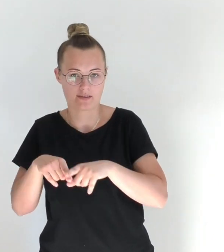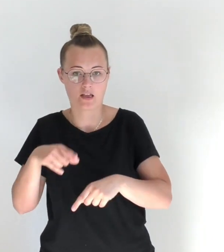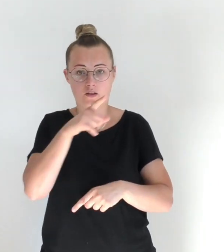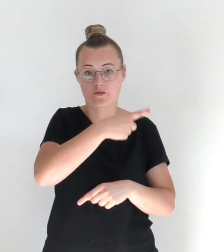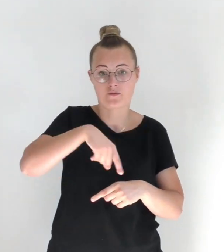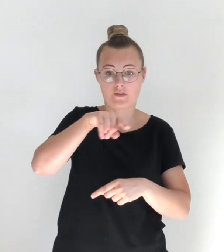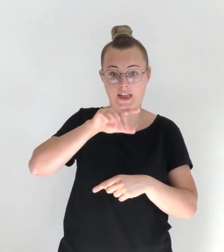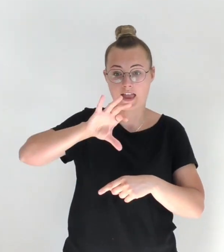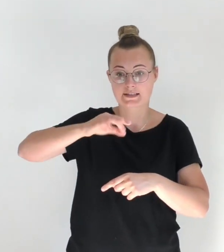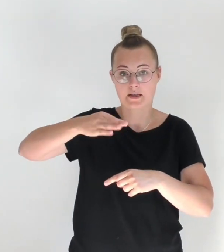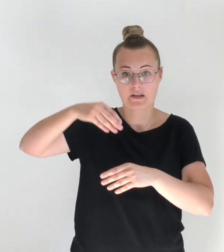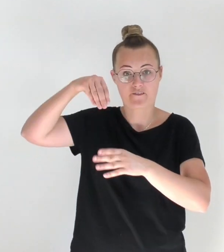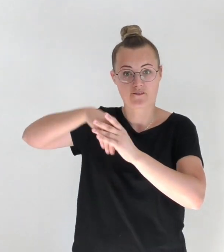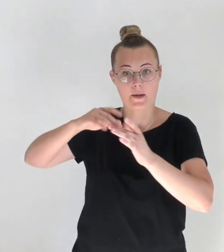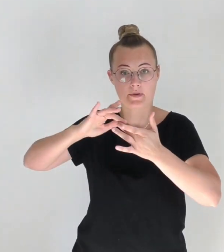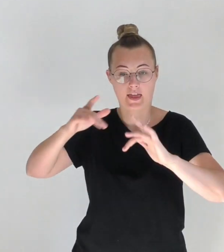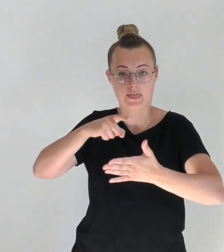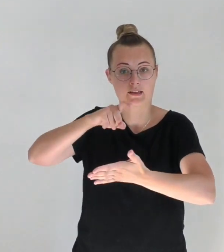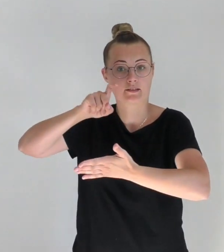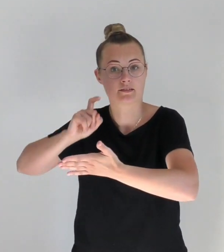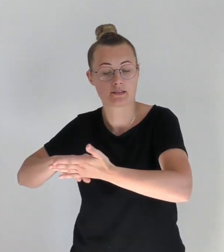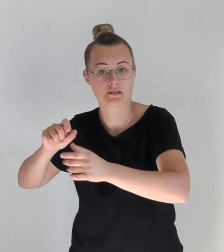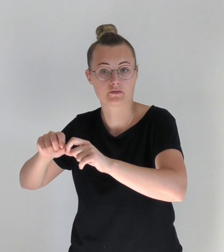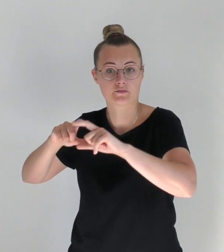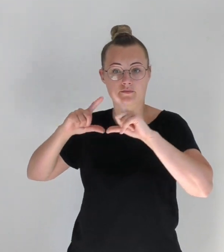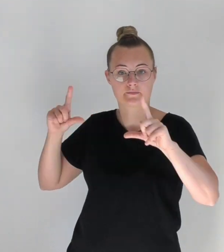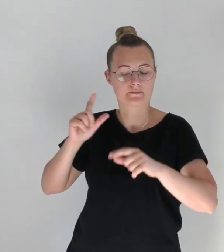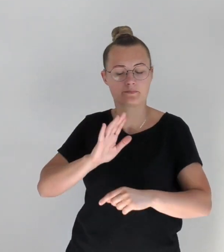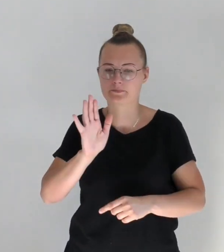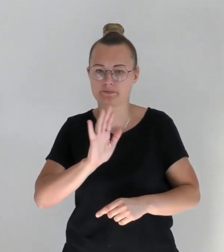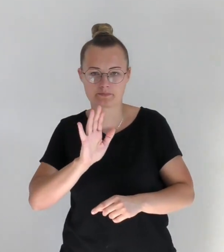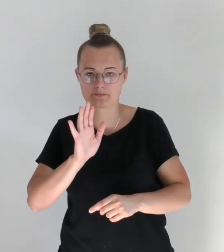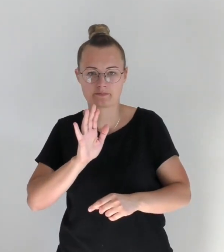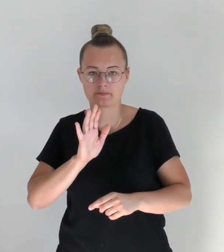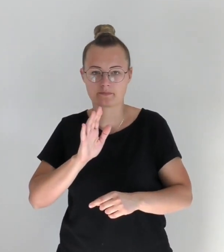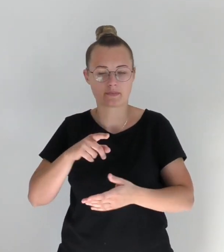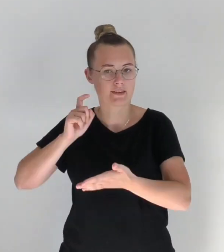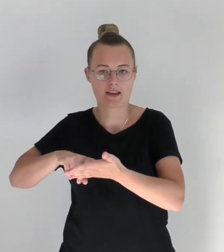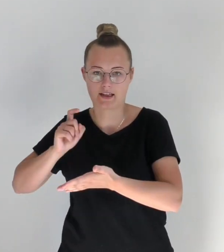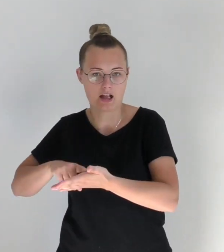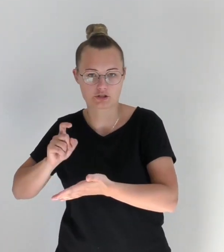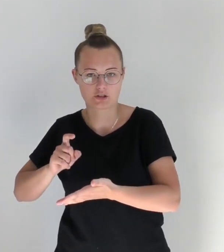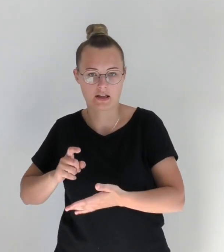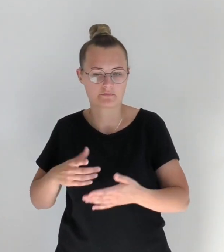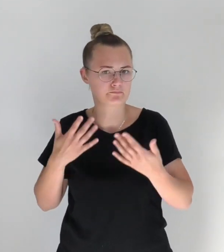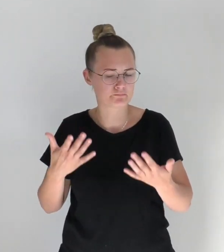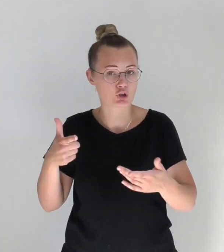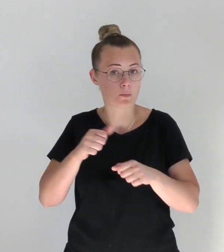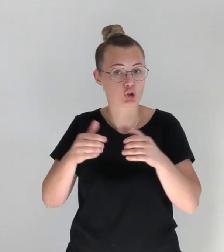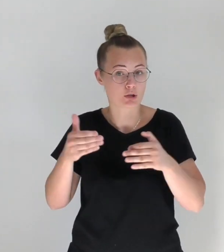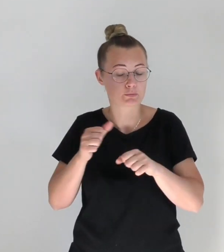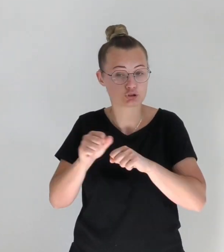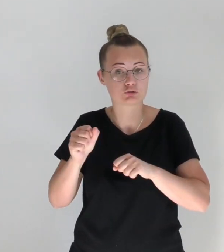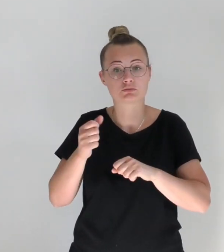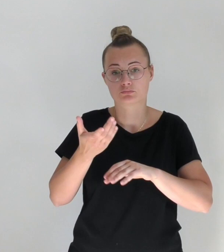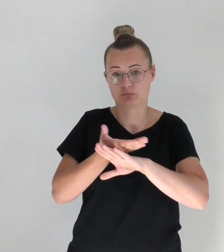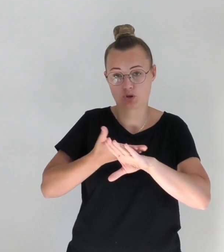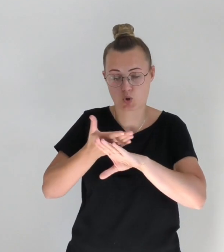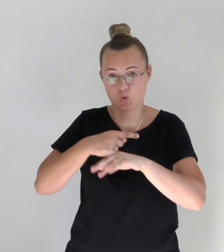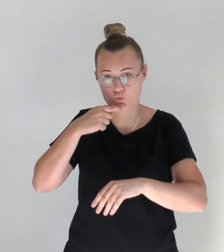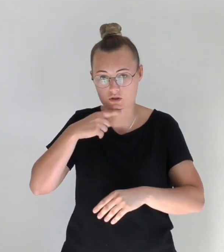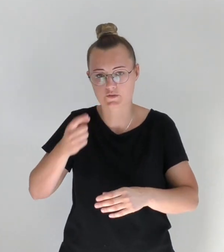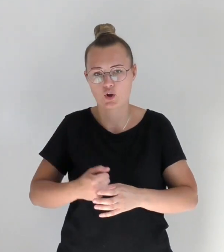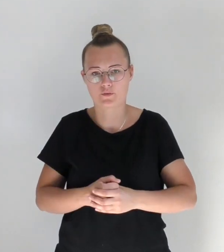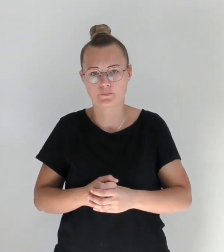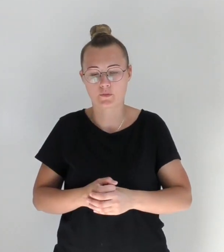Nie klikaj w link podany w wiadomości. To może być oszustwo.